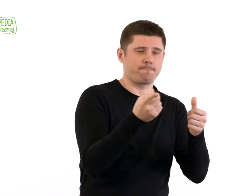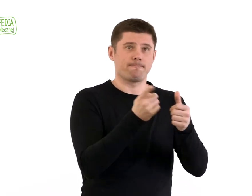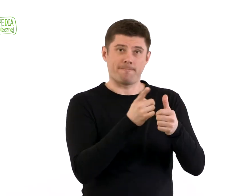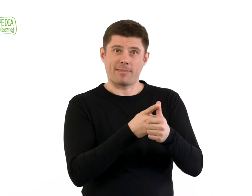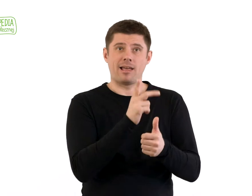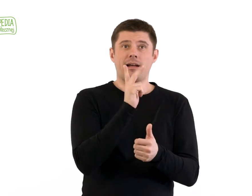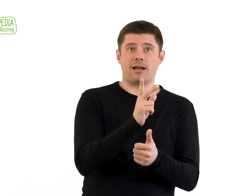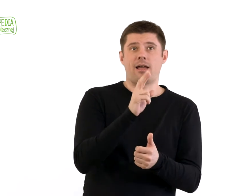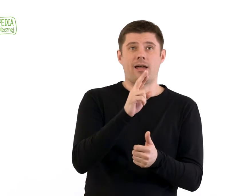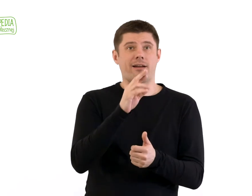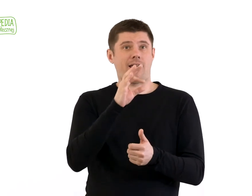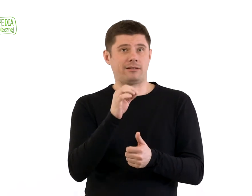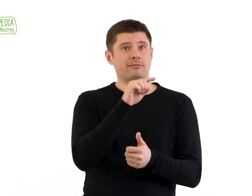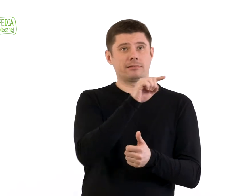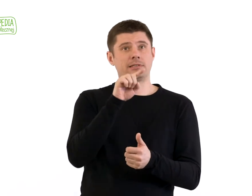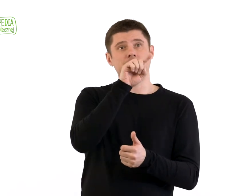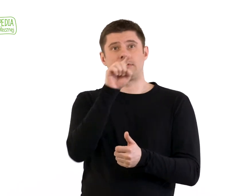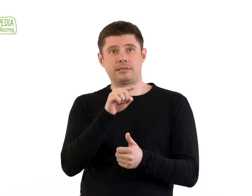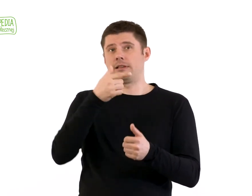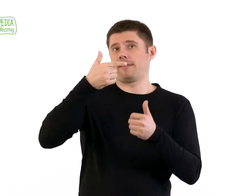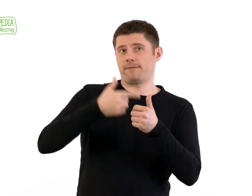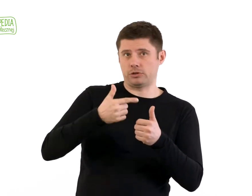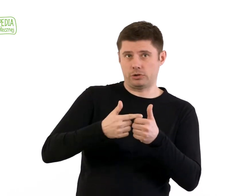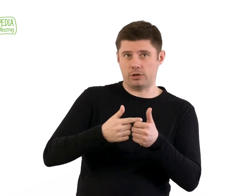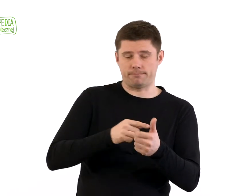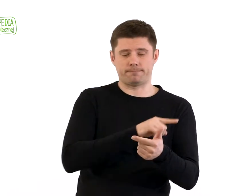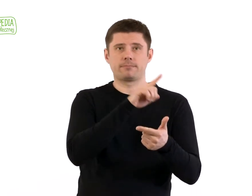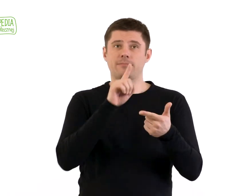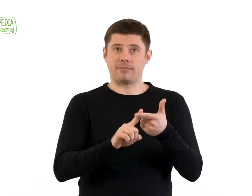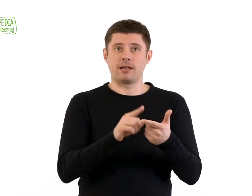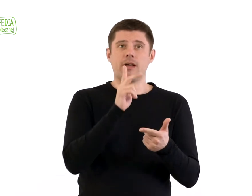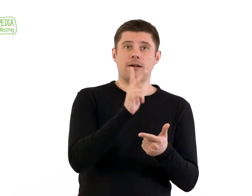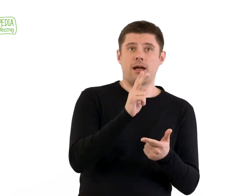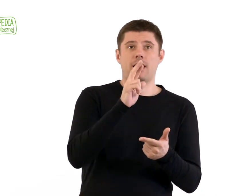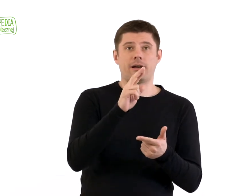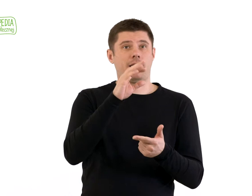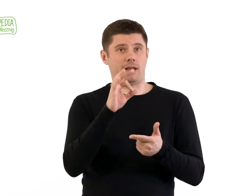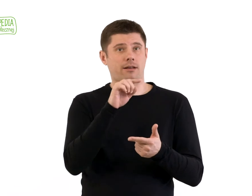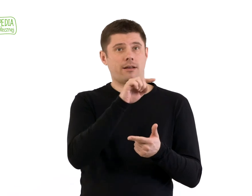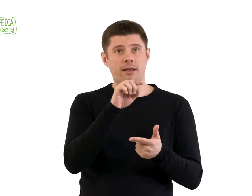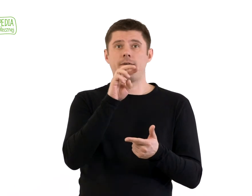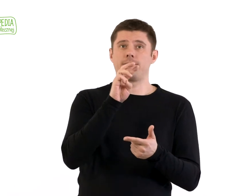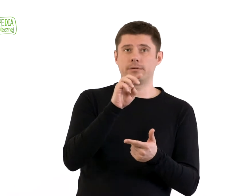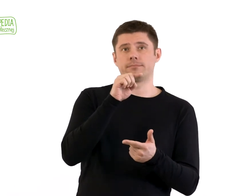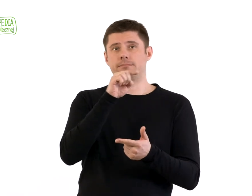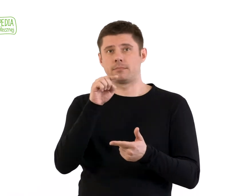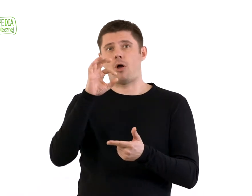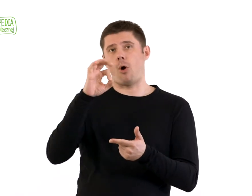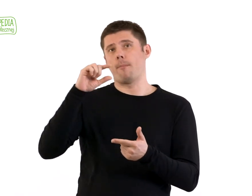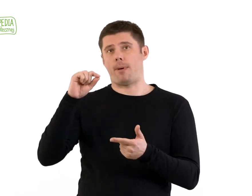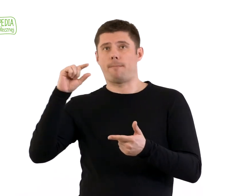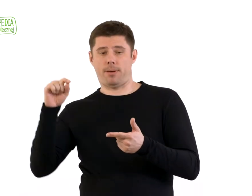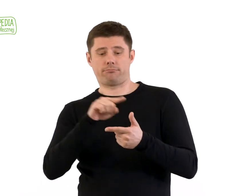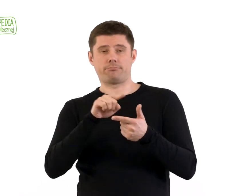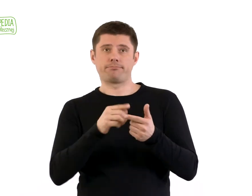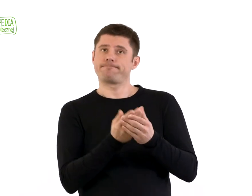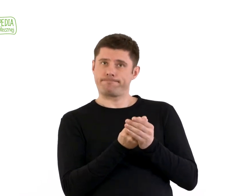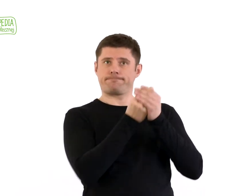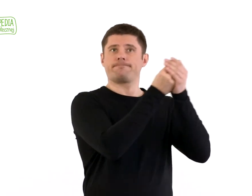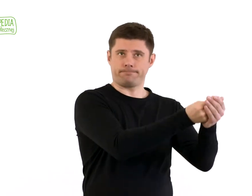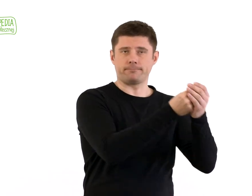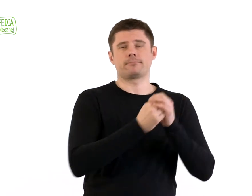KRS-Z20; – KRS-W-OPP.